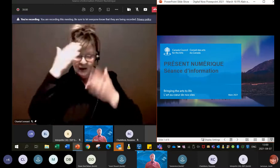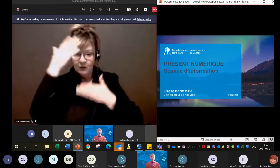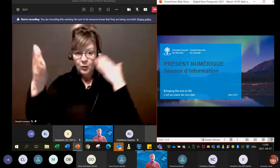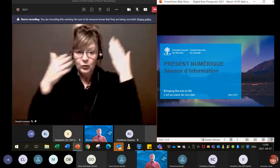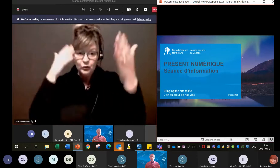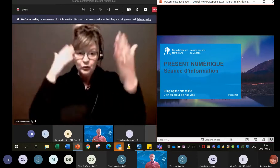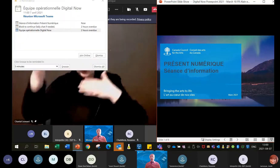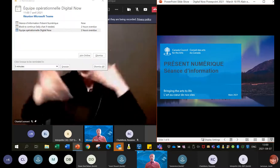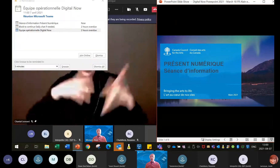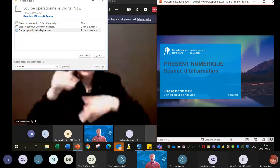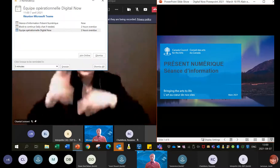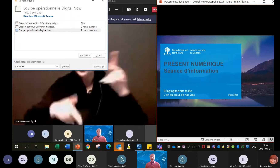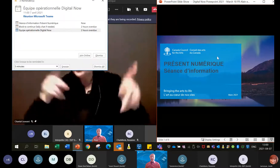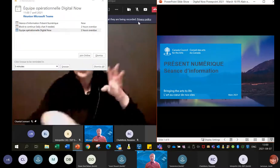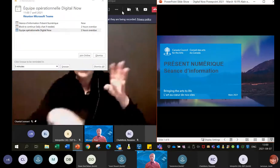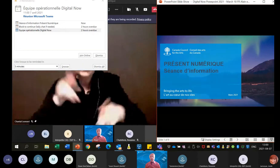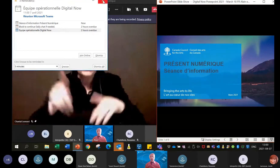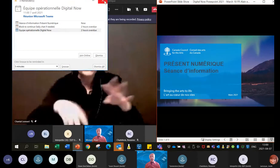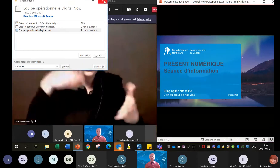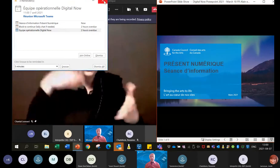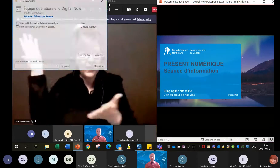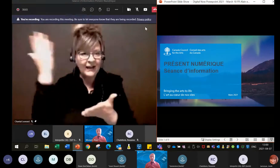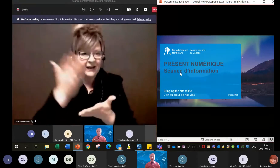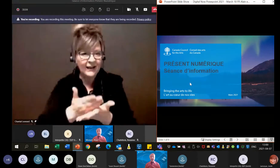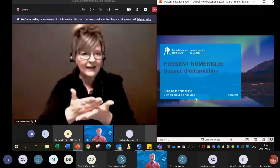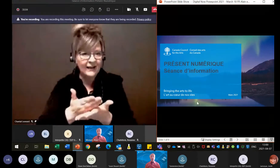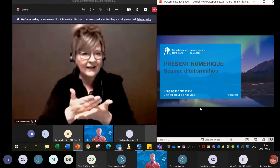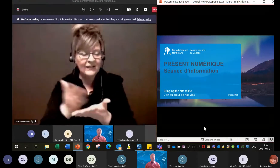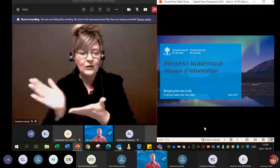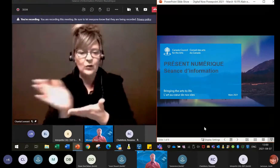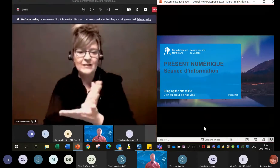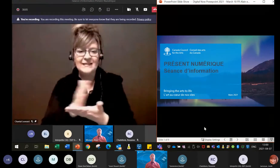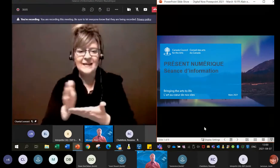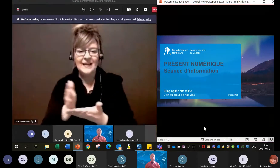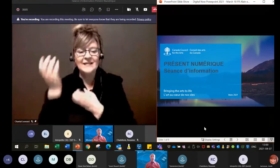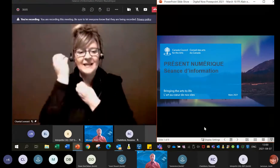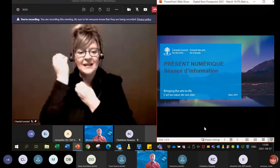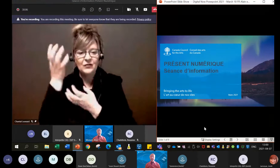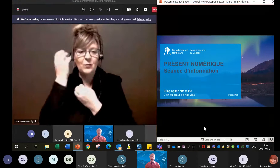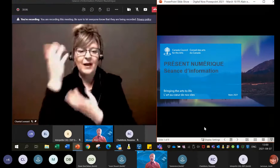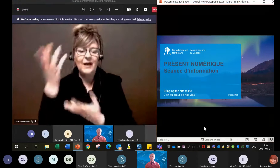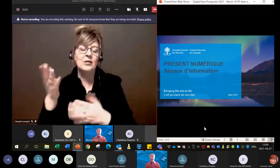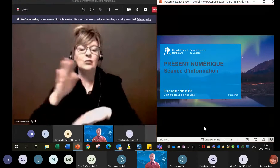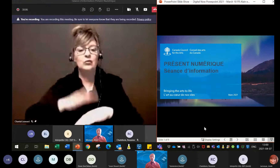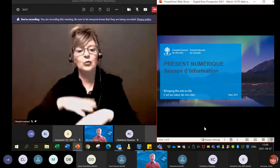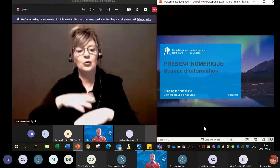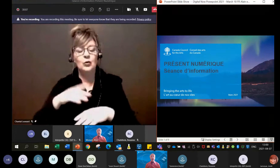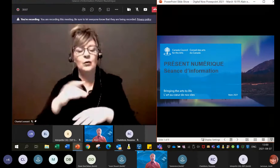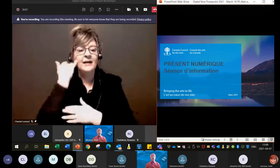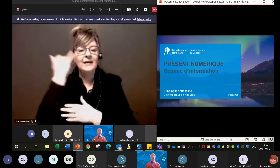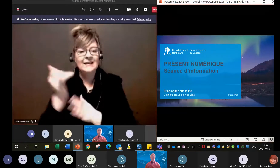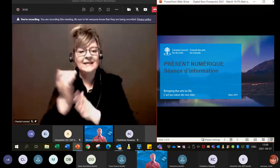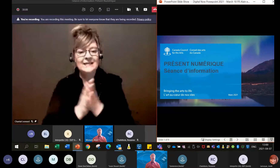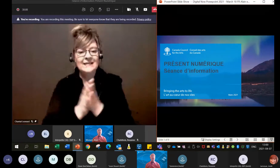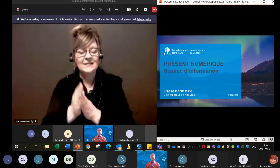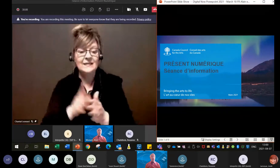qui se joignent à notre session, à notre séance d’information pour l’initiative